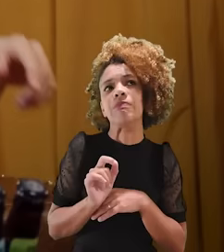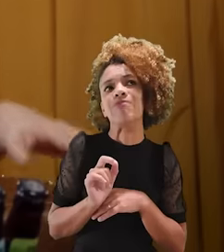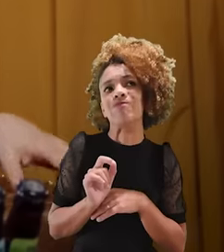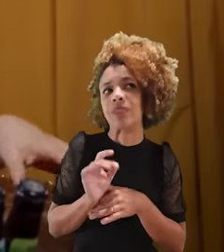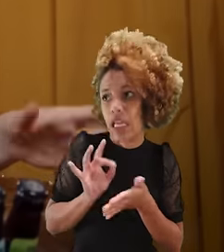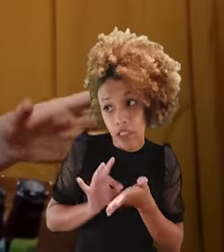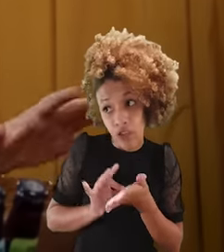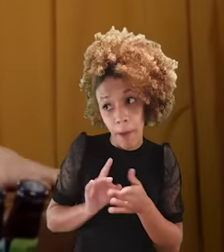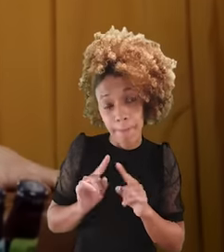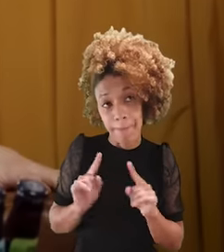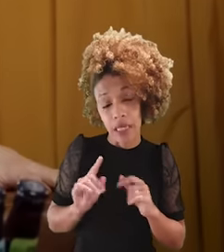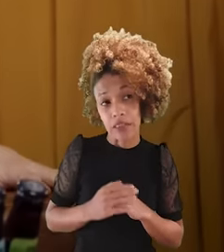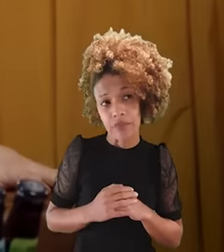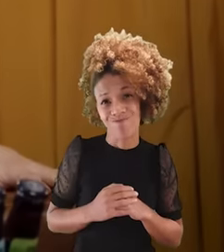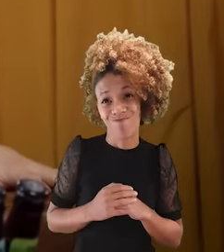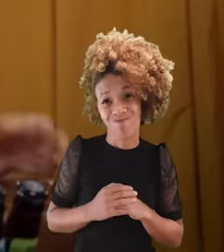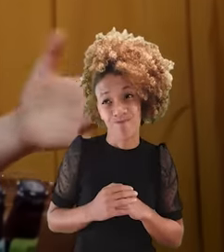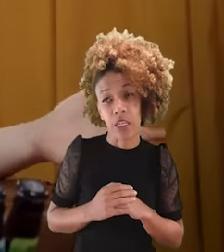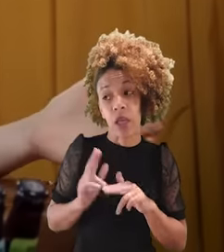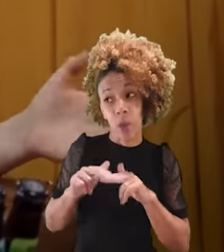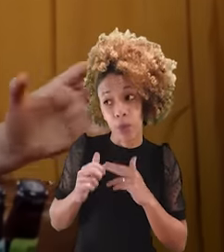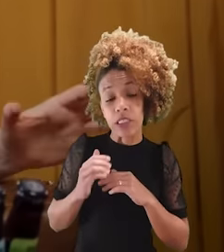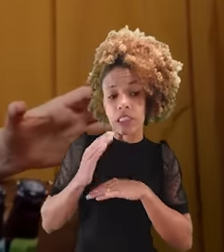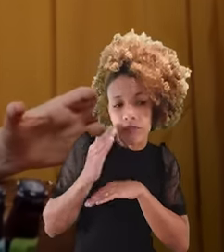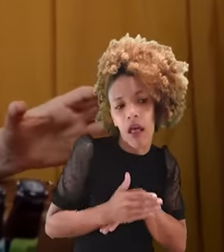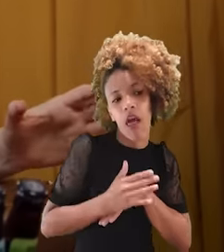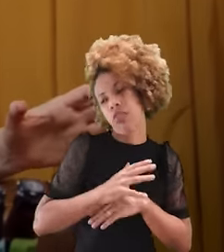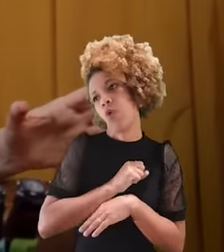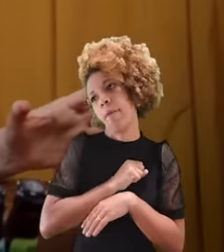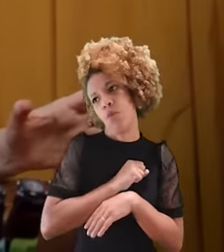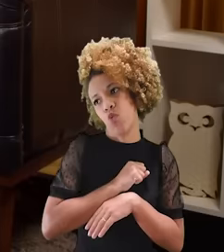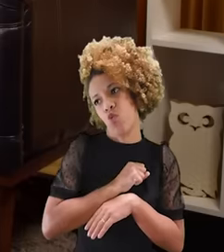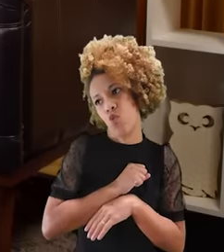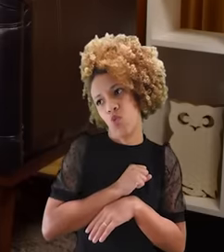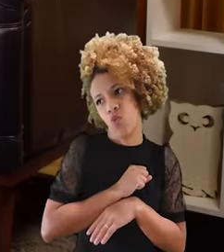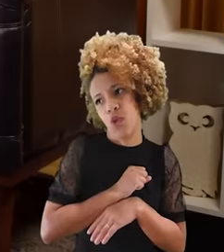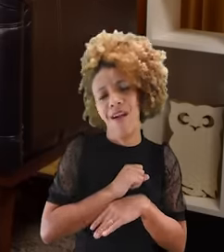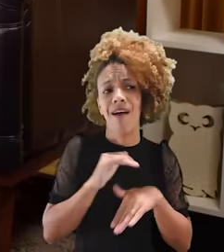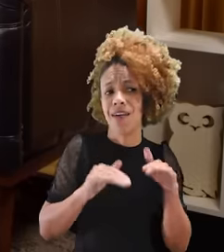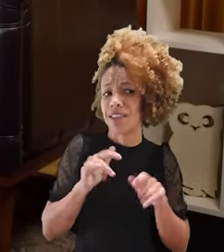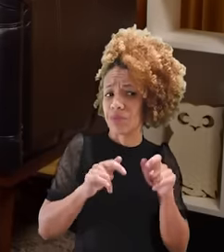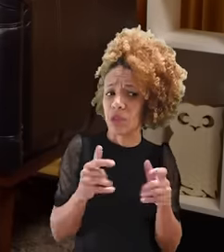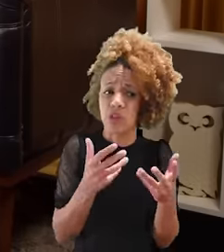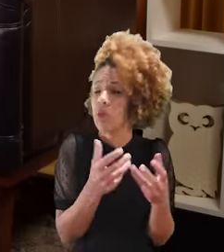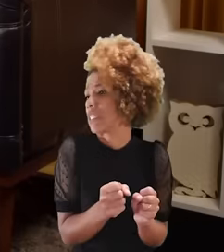é mas assim por isso que eu boto na lata com amor entendi Nem sempre a pessoa recebe desse jeito não